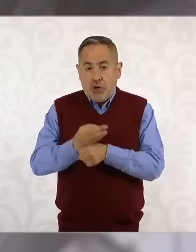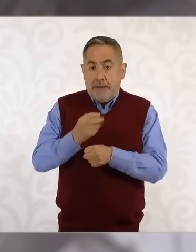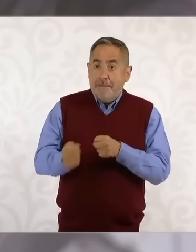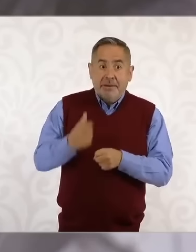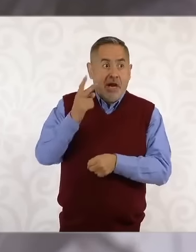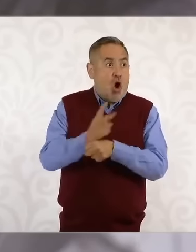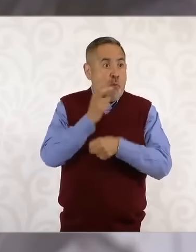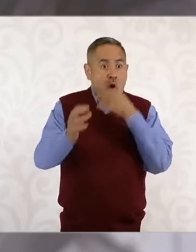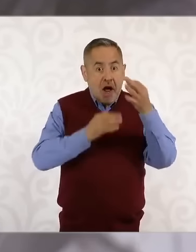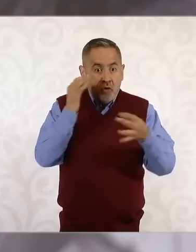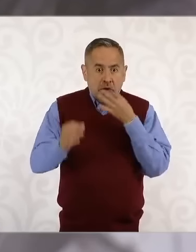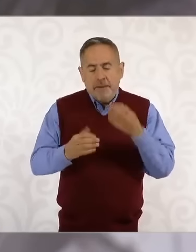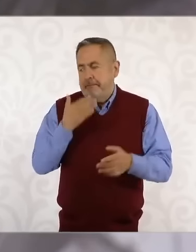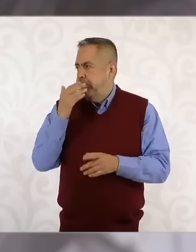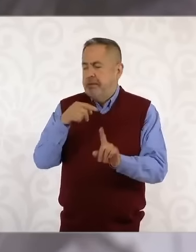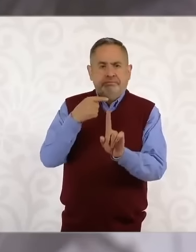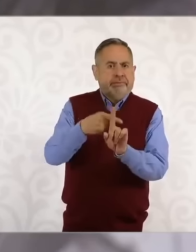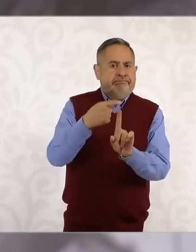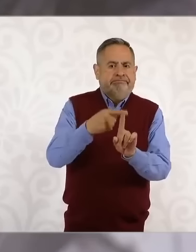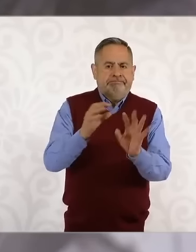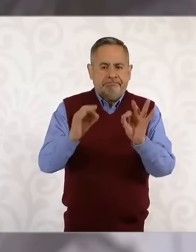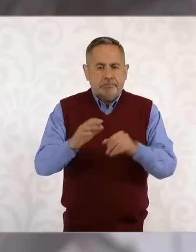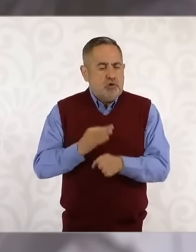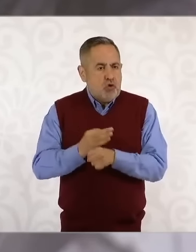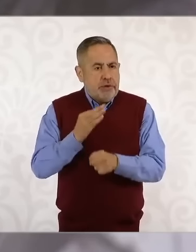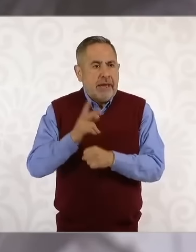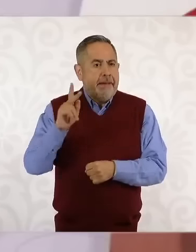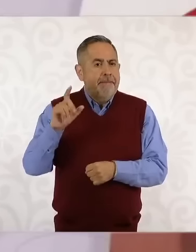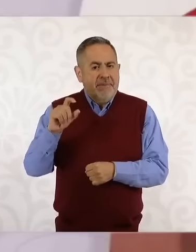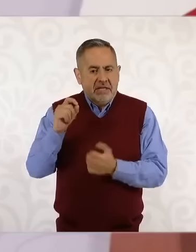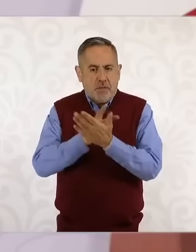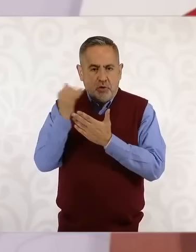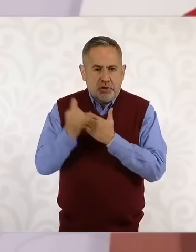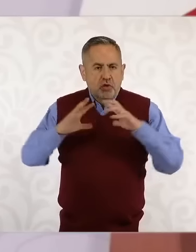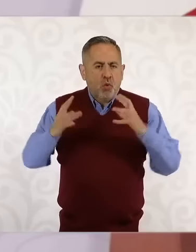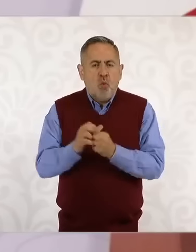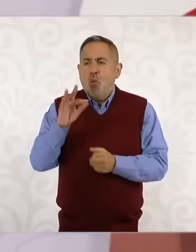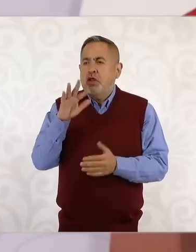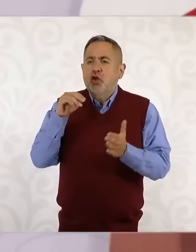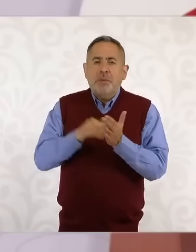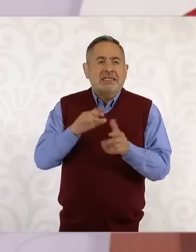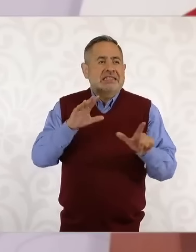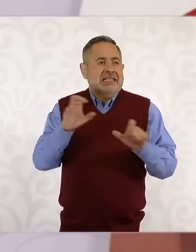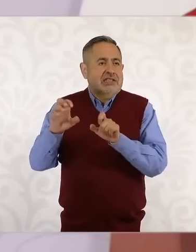muy positiva. tenemos este 20 proyectos con una inversión de 4752 millones de dólares, es decir,